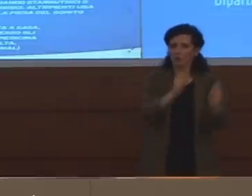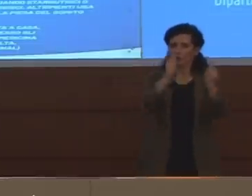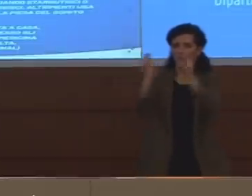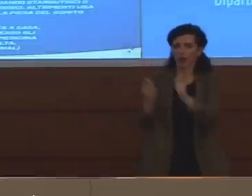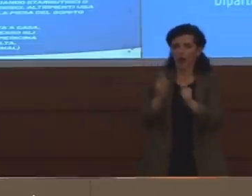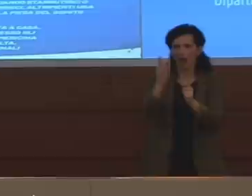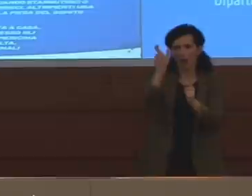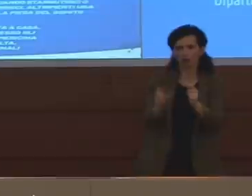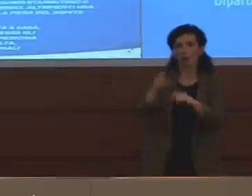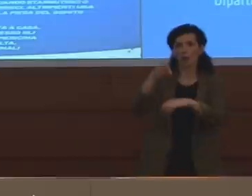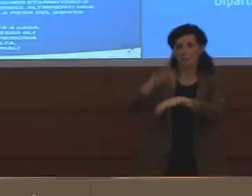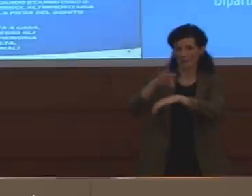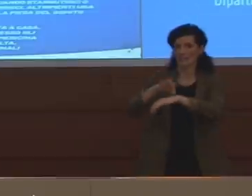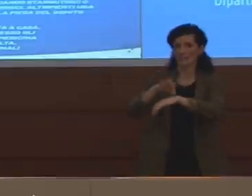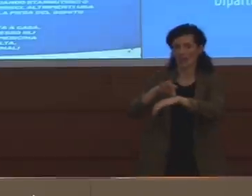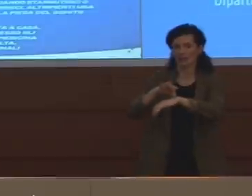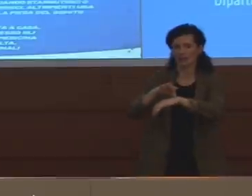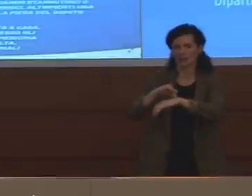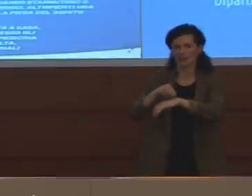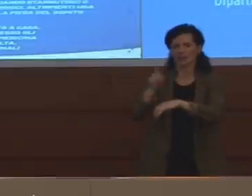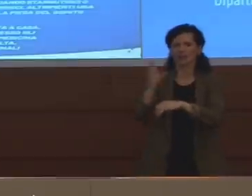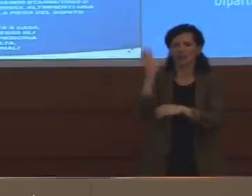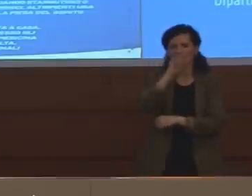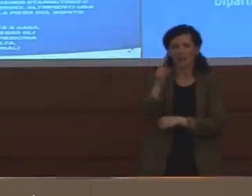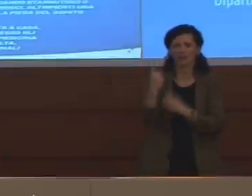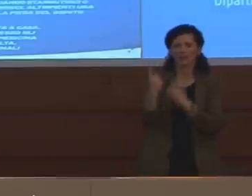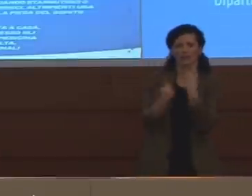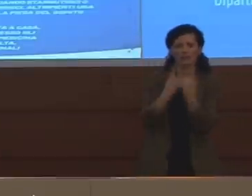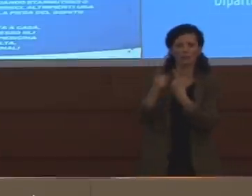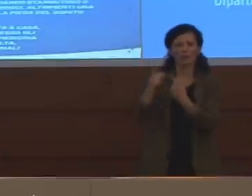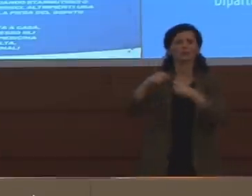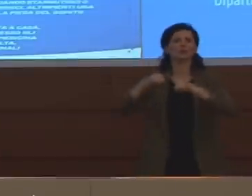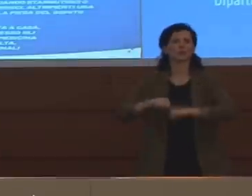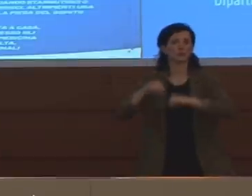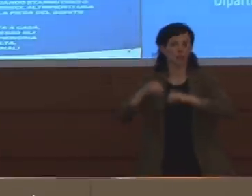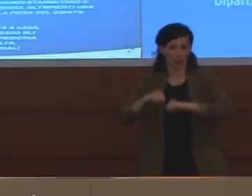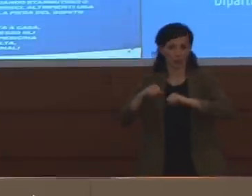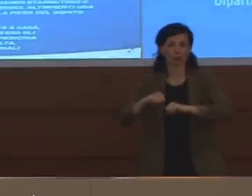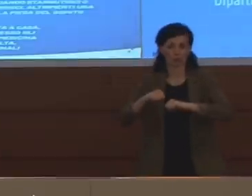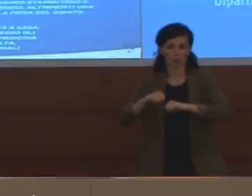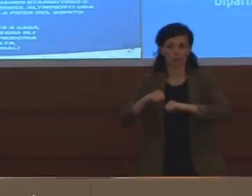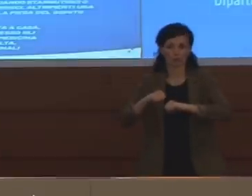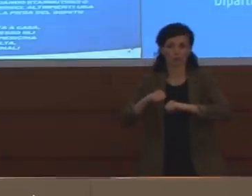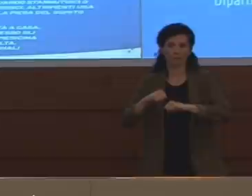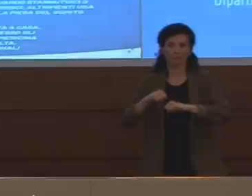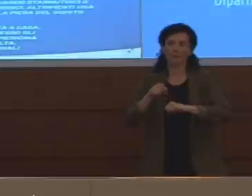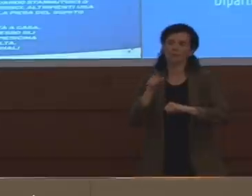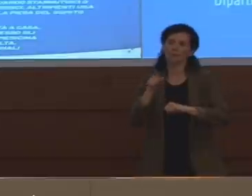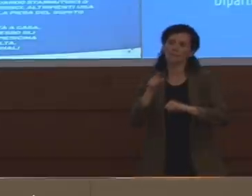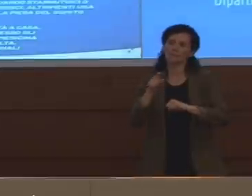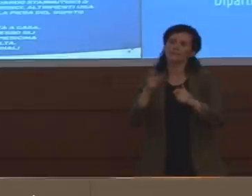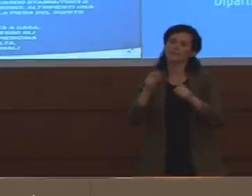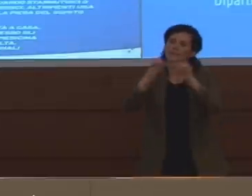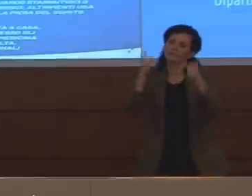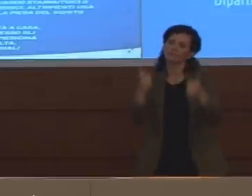diciamo così, di un normale contatto, di un normale stile di vita l'aver scelto